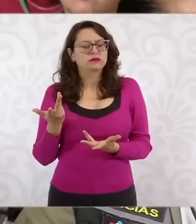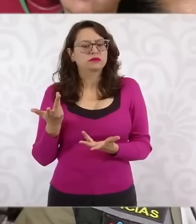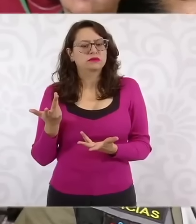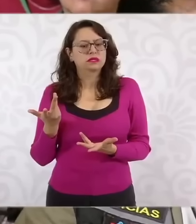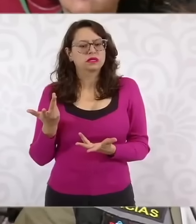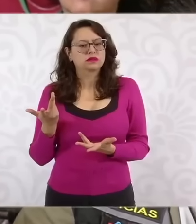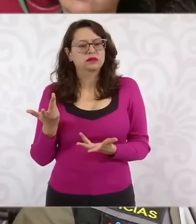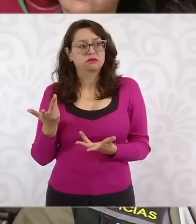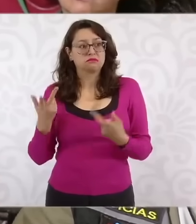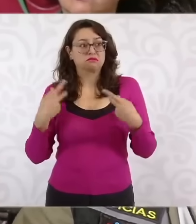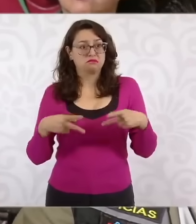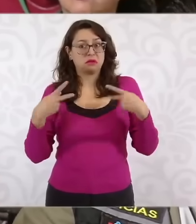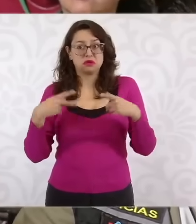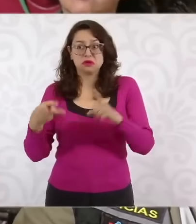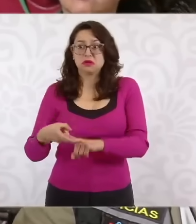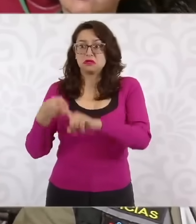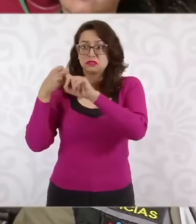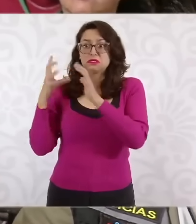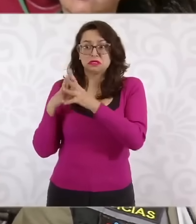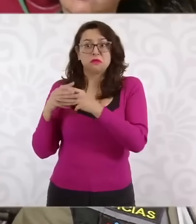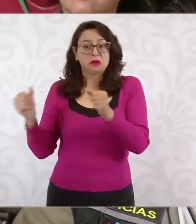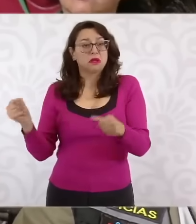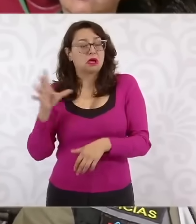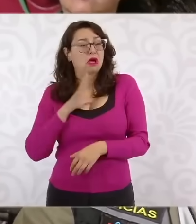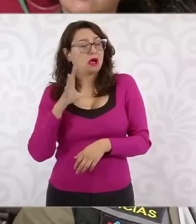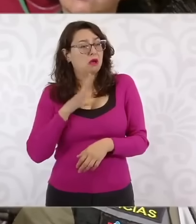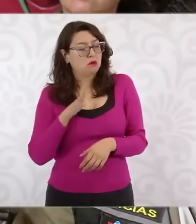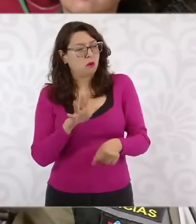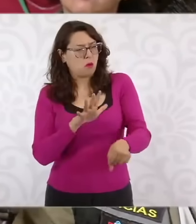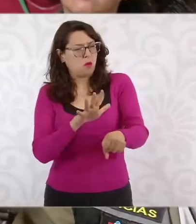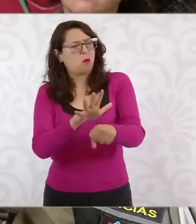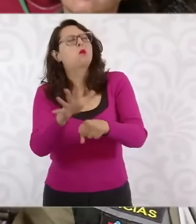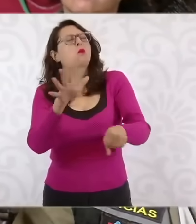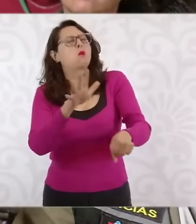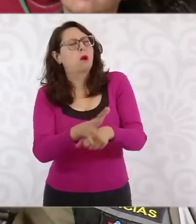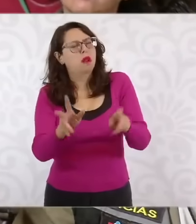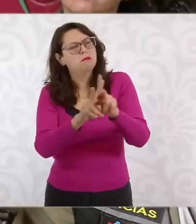hay personas desaparecidas. Eh, ¿a qué a qué calma se refiere usted que qué volvió México?